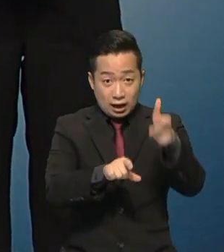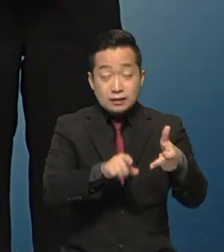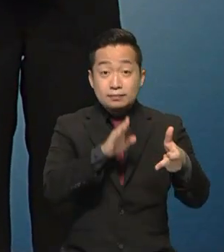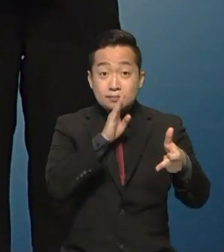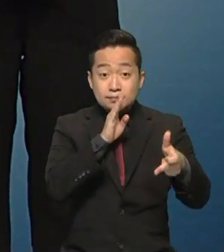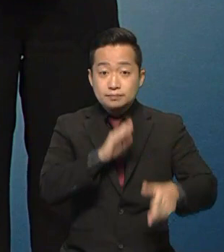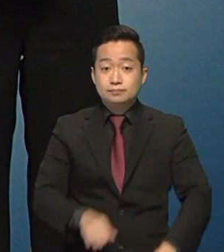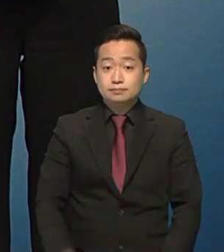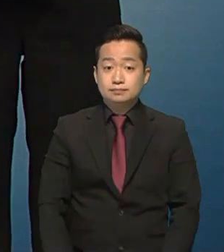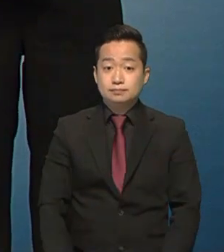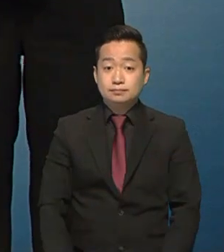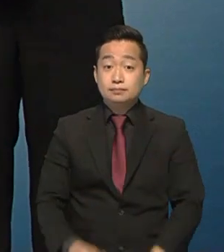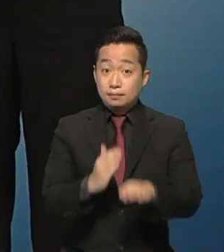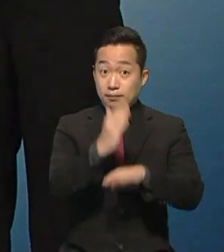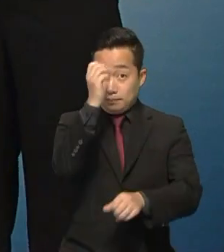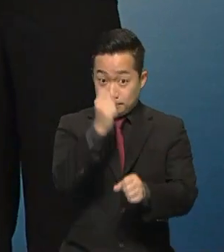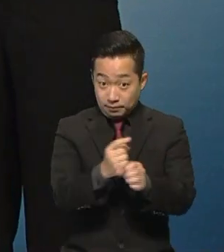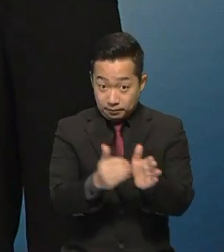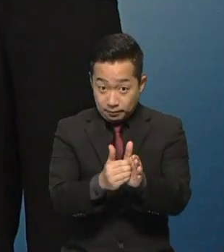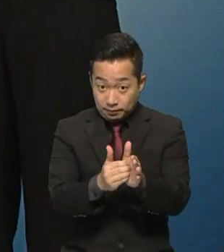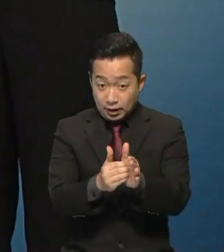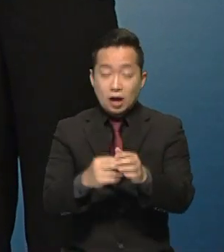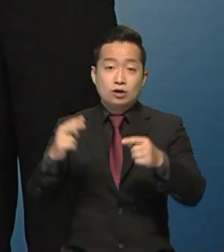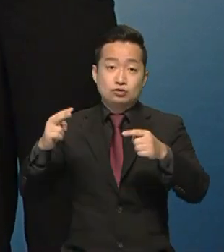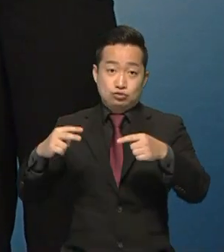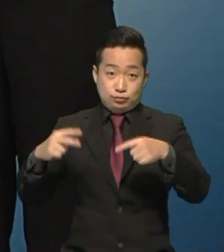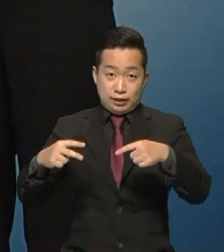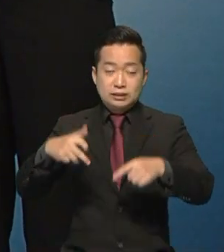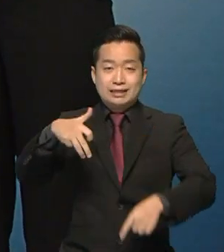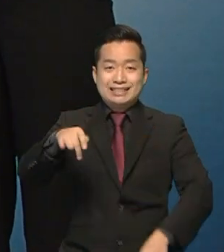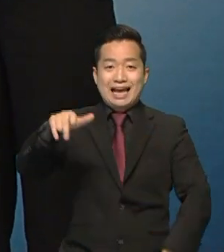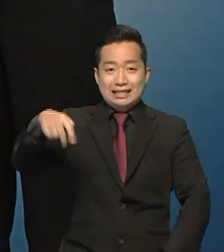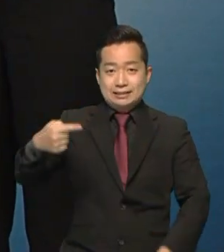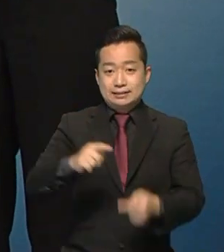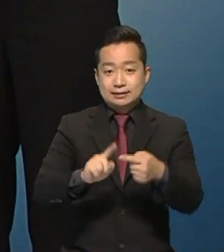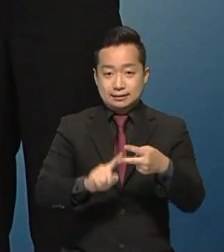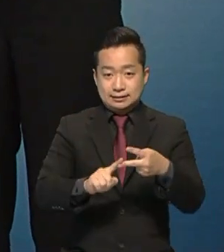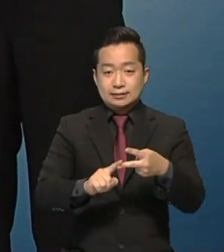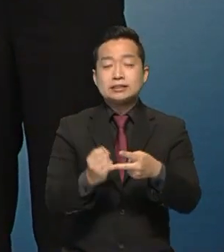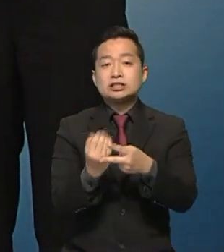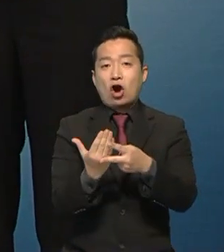이미 넘었다면 공제율이 2배나 높은 체크카드나 현금영수증을 쓰는 게